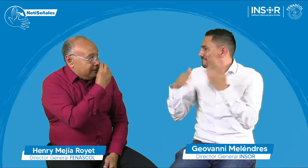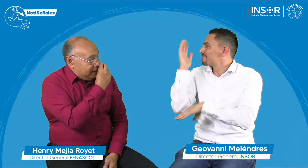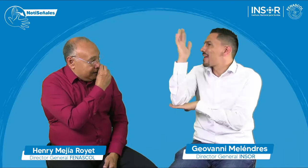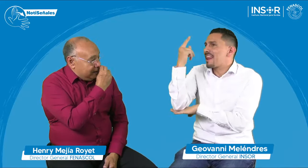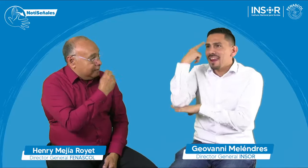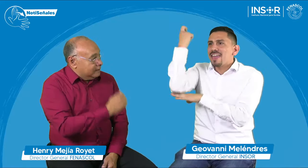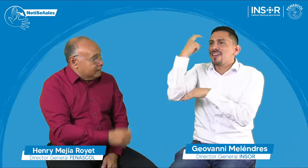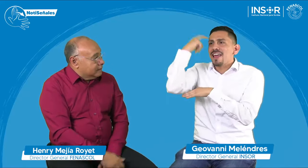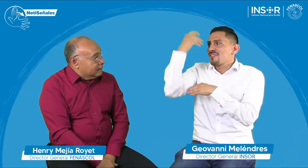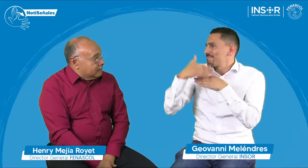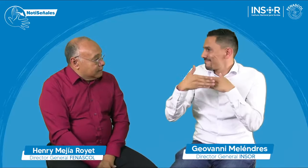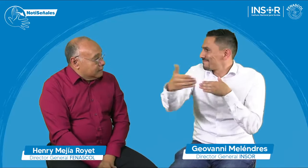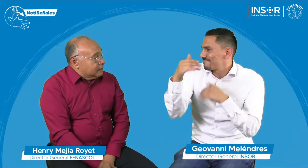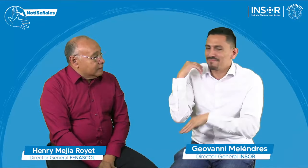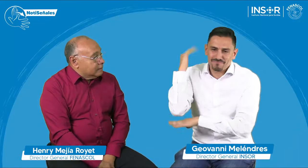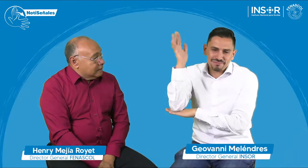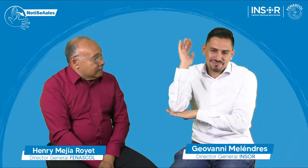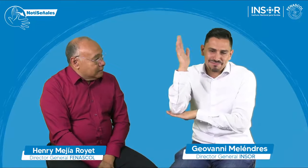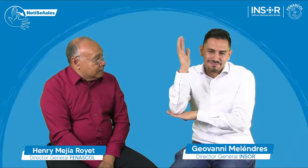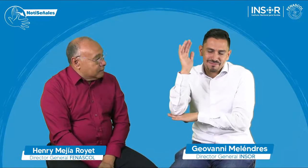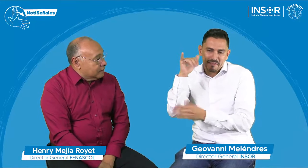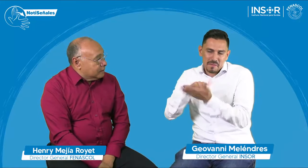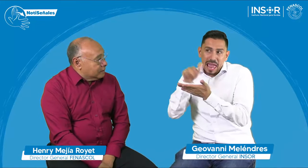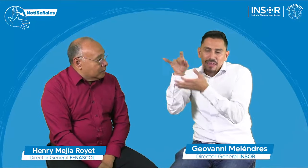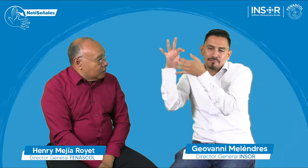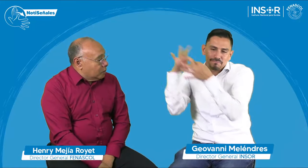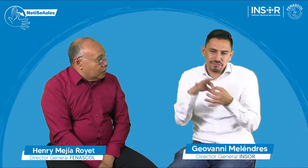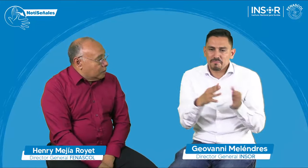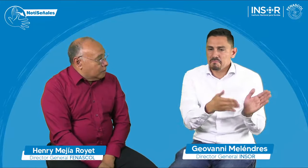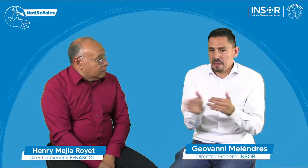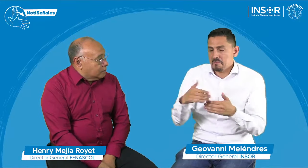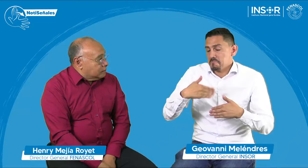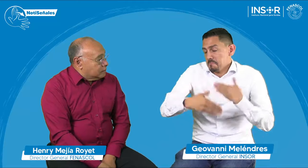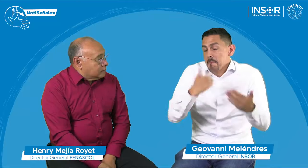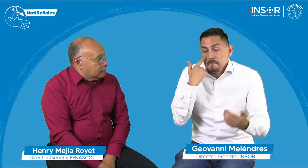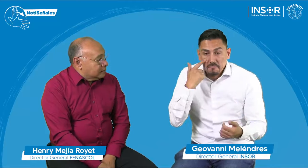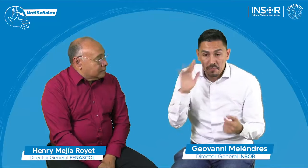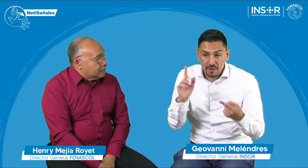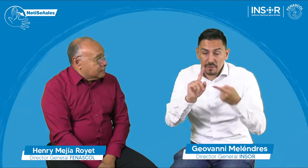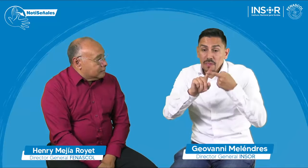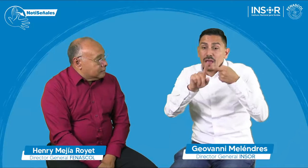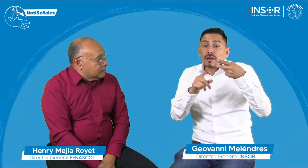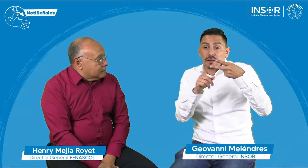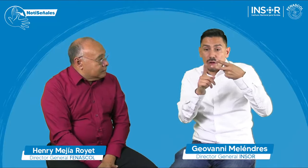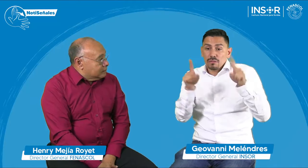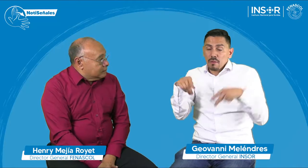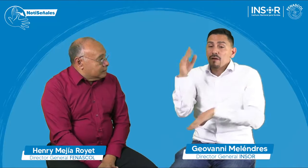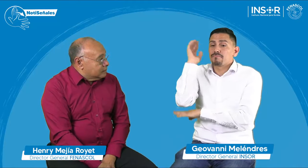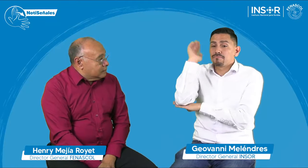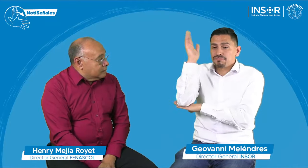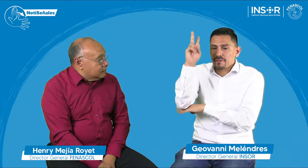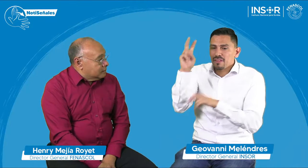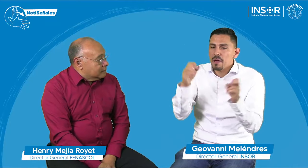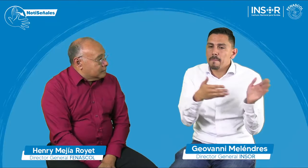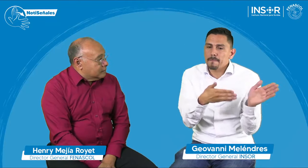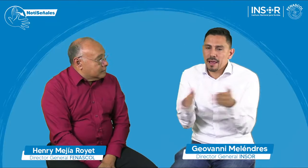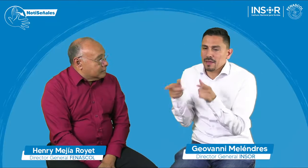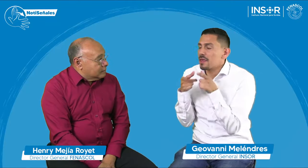temas, el tema de la educación relacionado con el decreto, los retos que tenemos que afrontar de aquí en adelante y eso pues